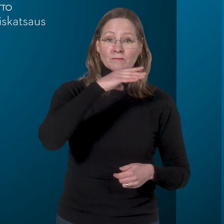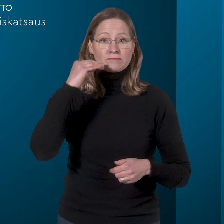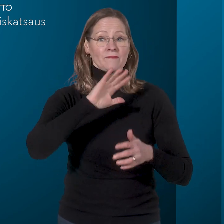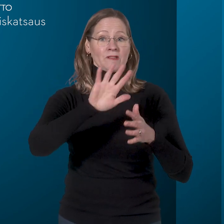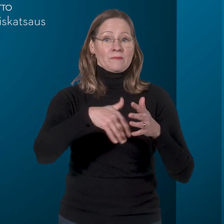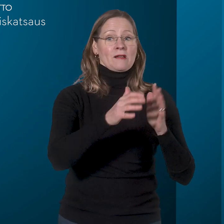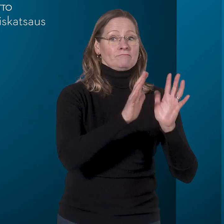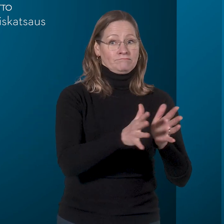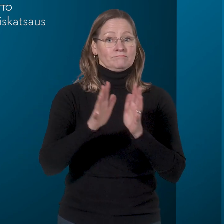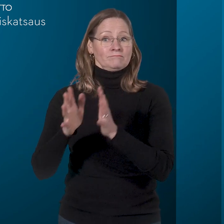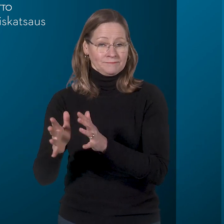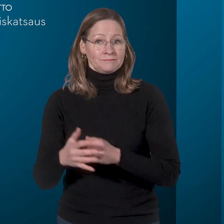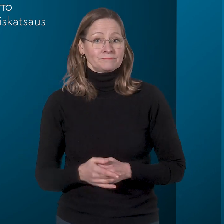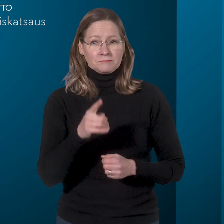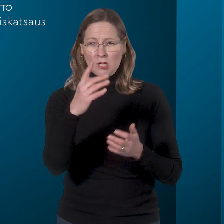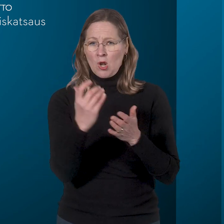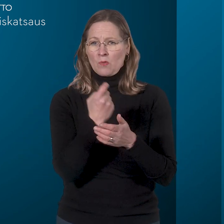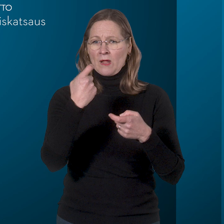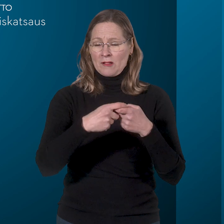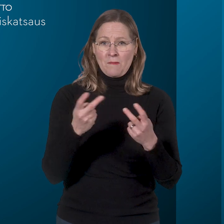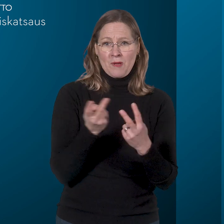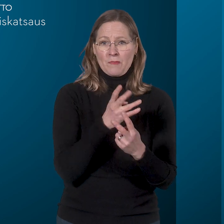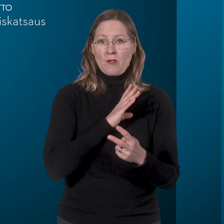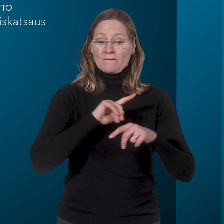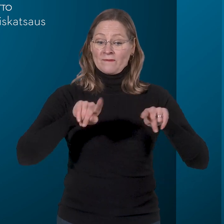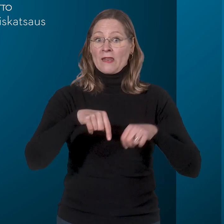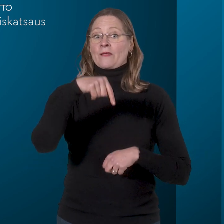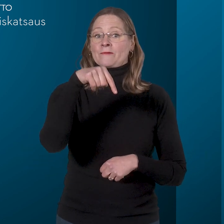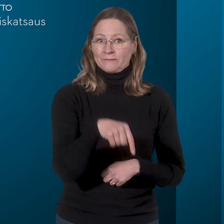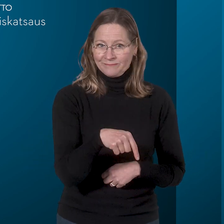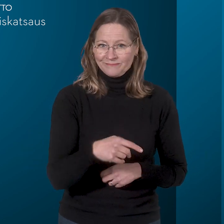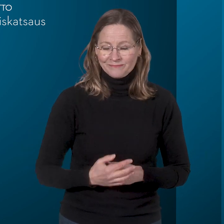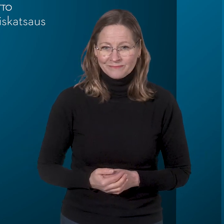ja suomenruotsalaisella viittomakielellä. Löydät linkit kumpaankin videoon alta.